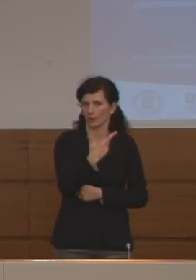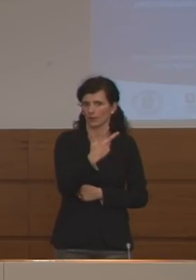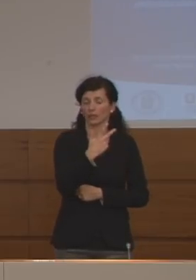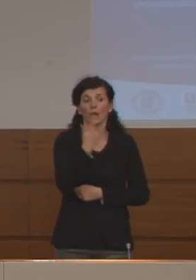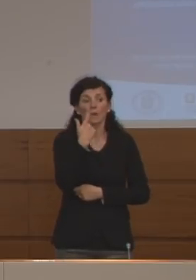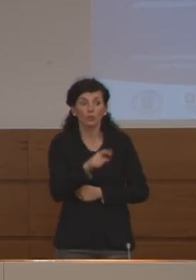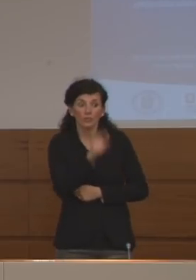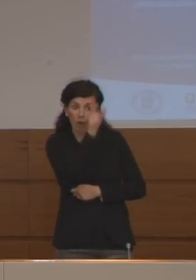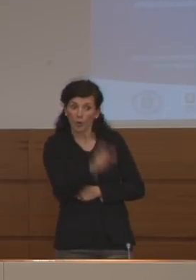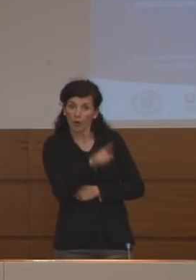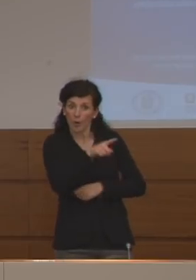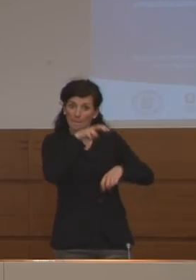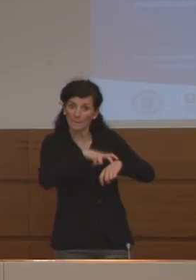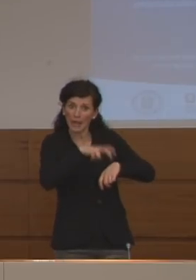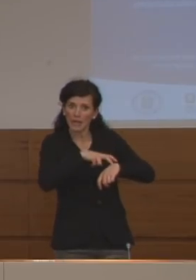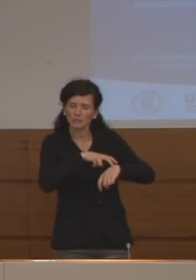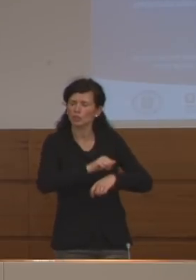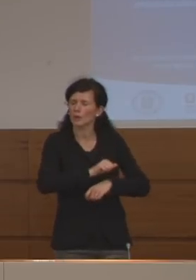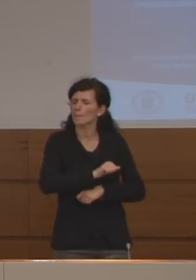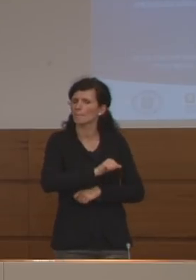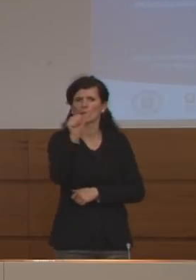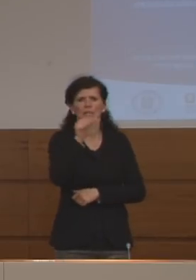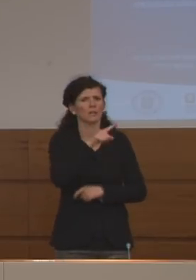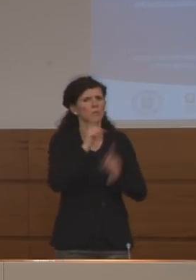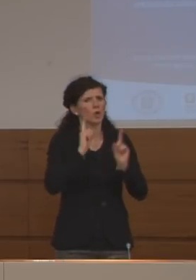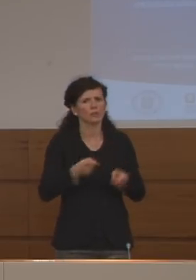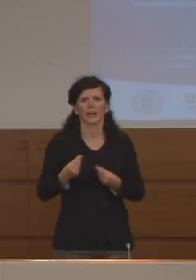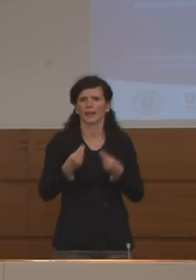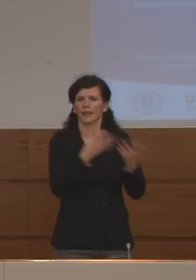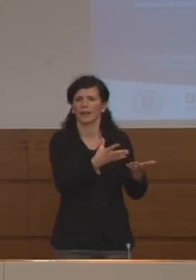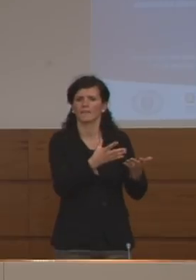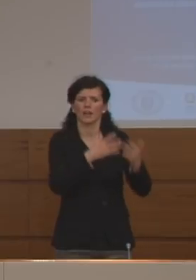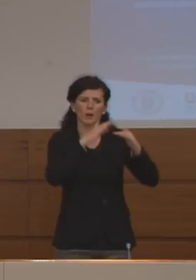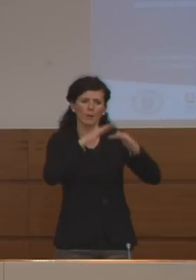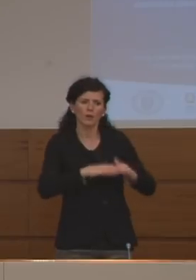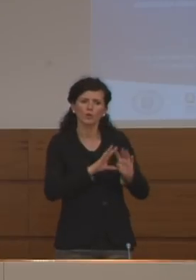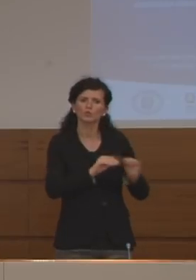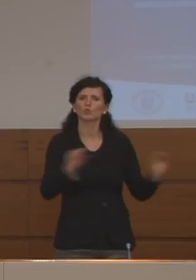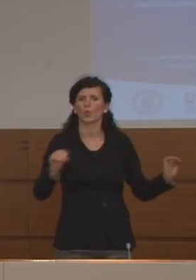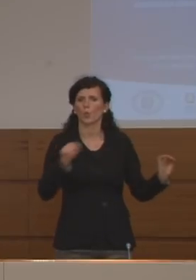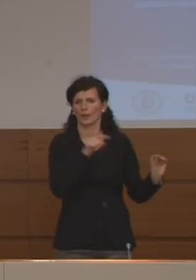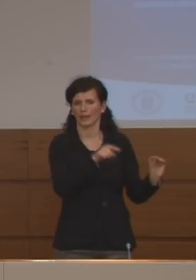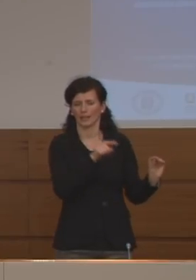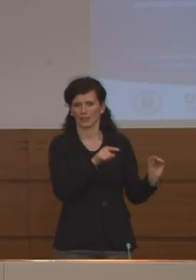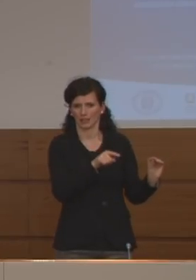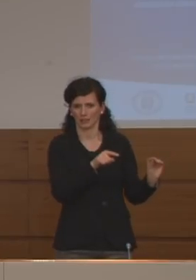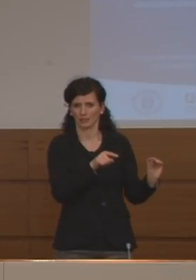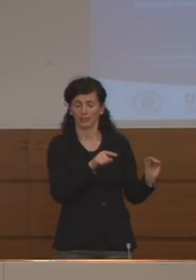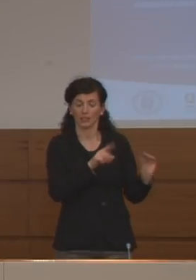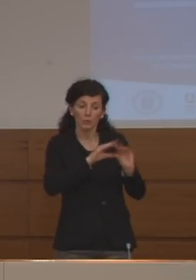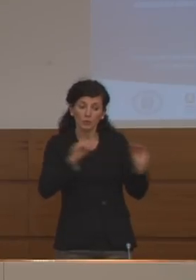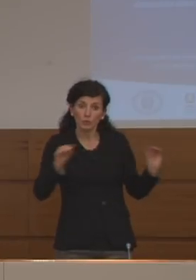prioritariamente questo tipo di protezione, per essere al massimo tutelati.